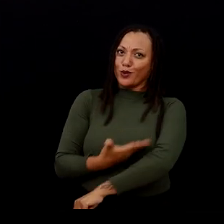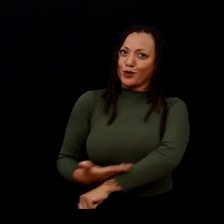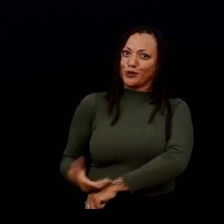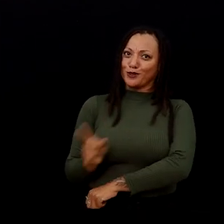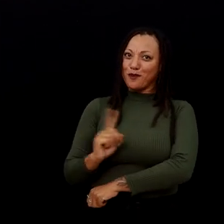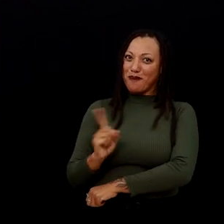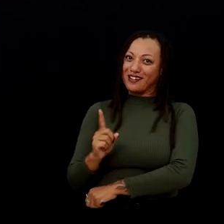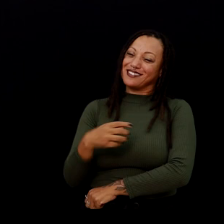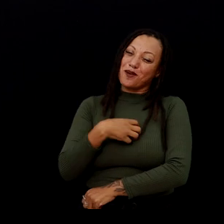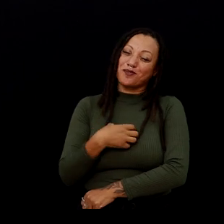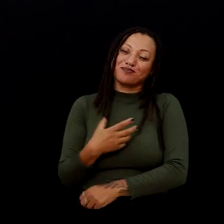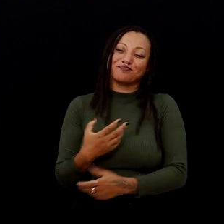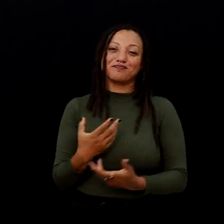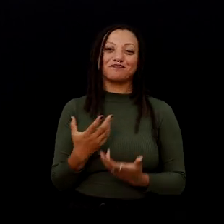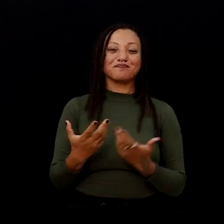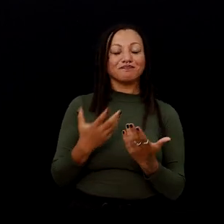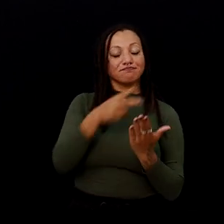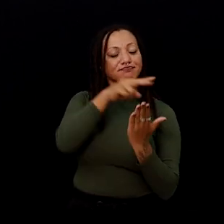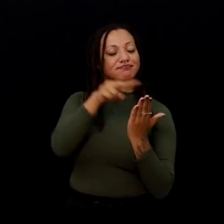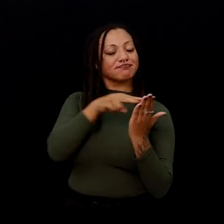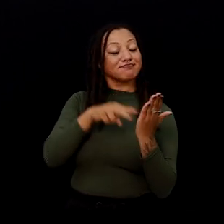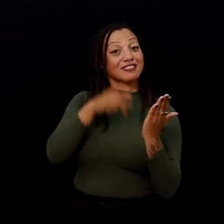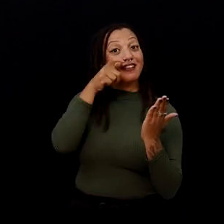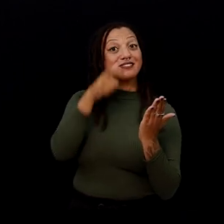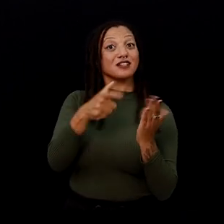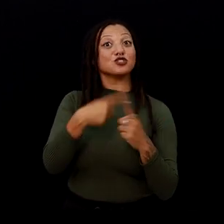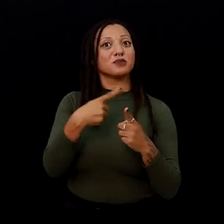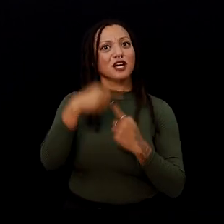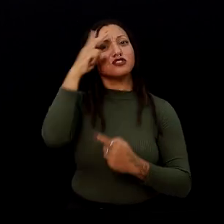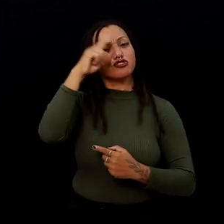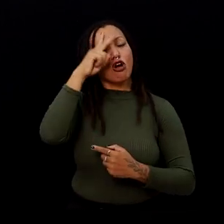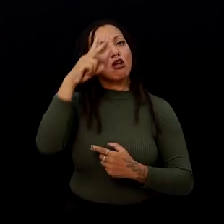mas eu achei bem interessante, é uma história que me comoveu bastante,